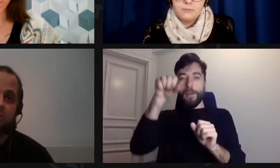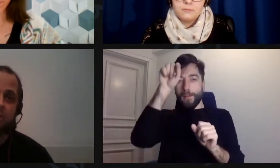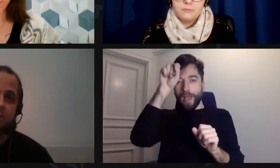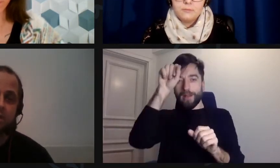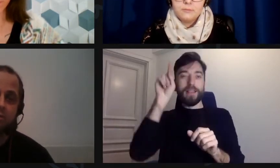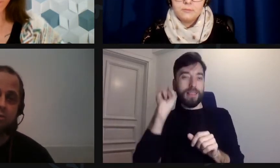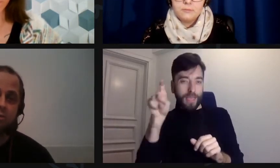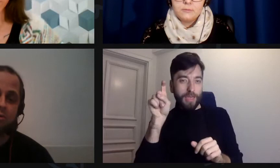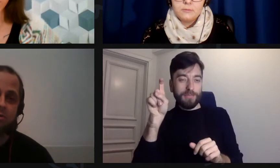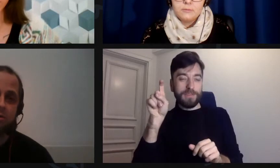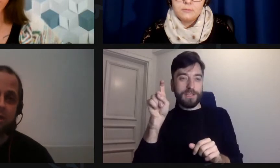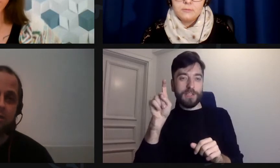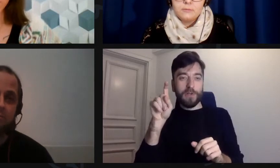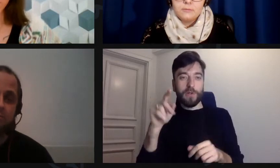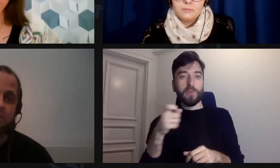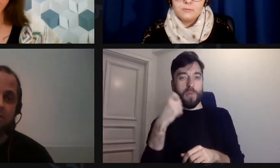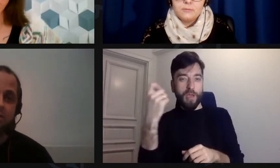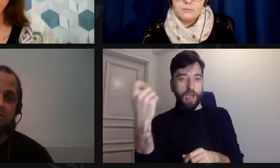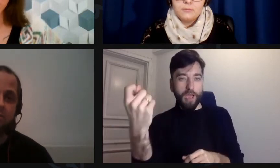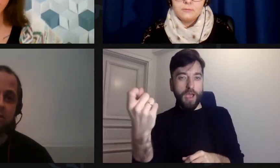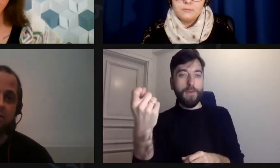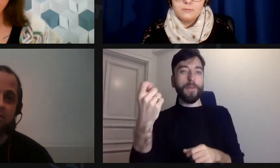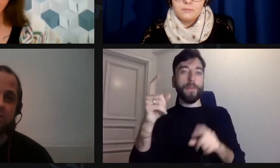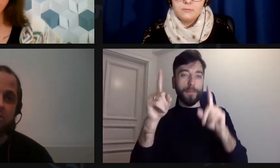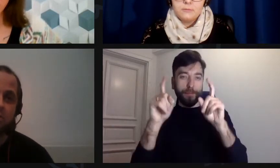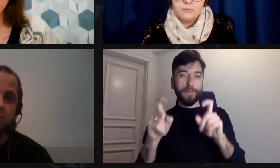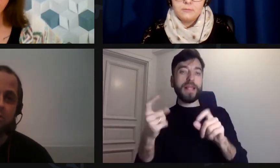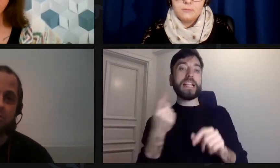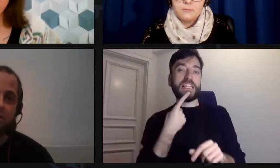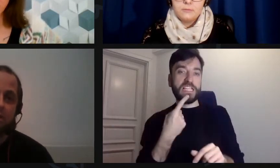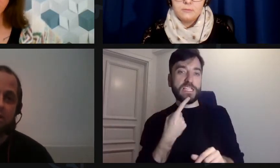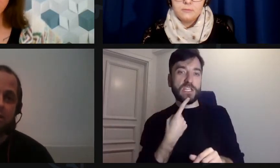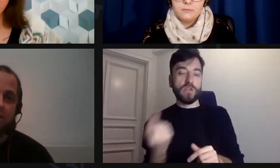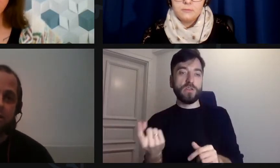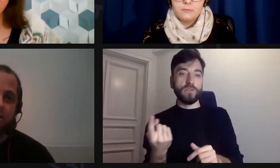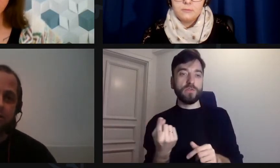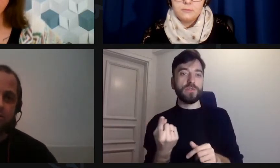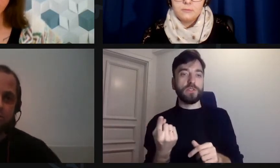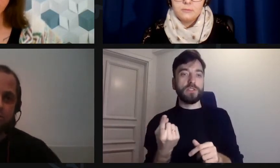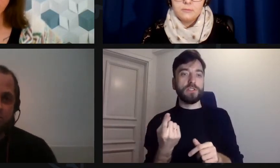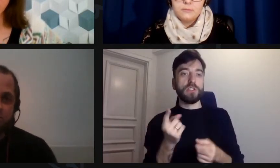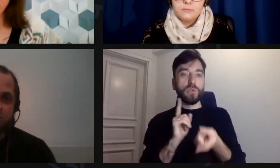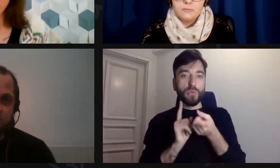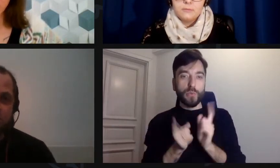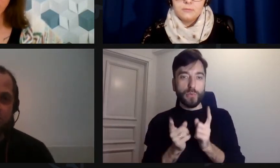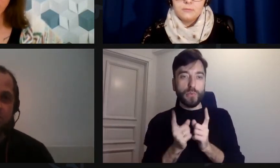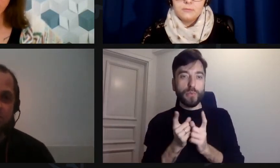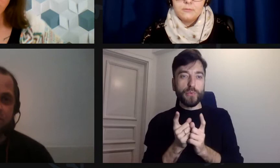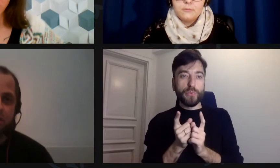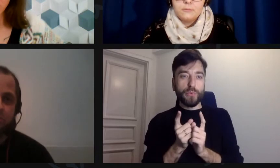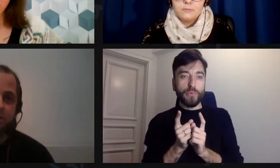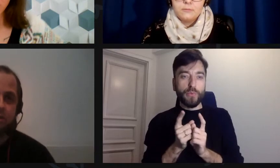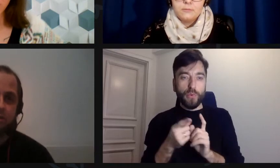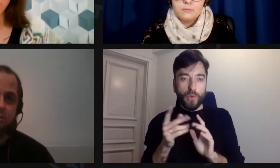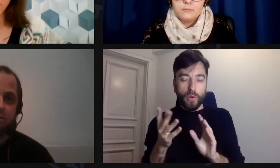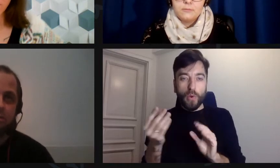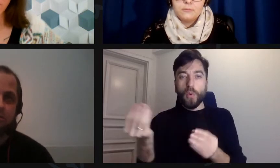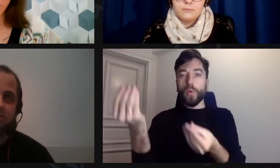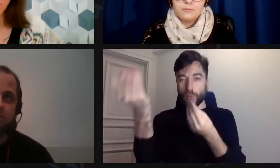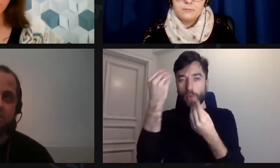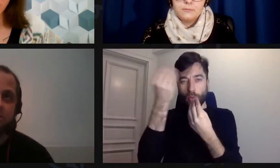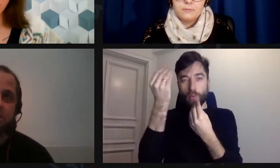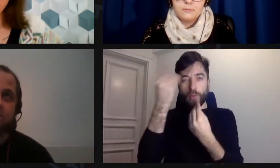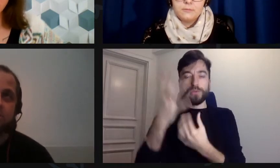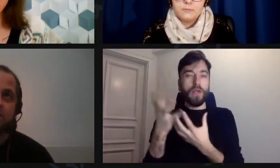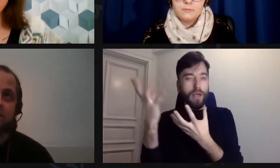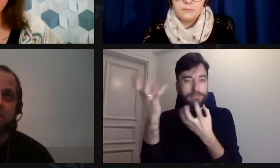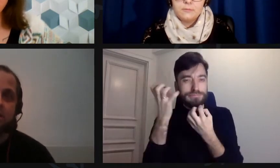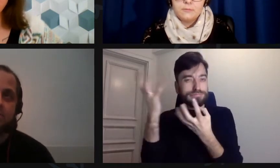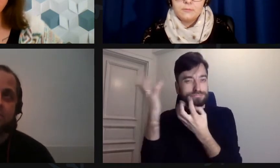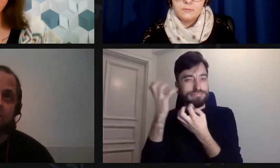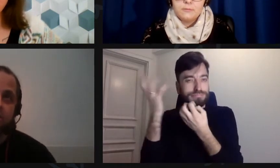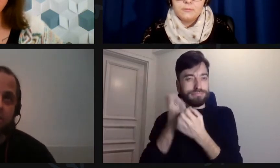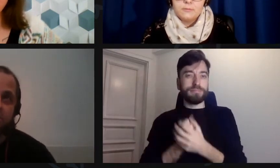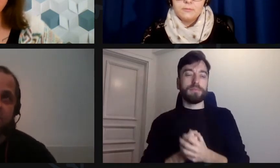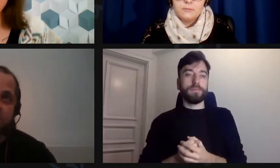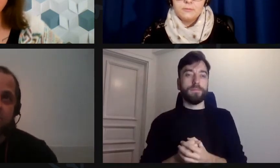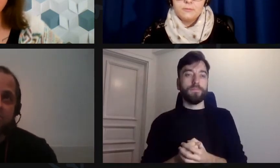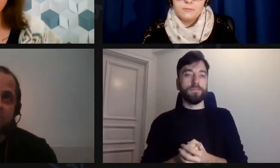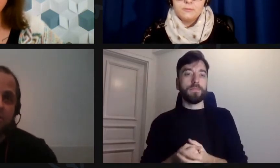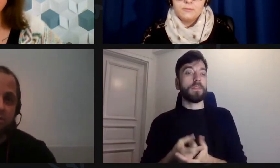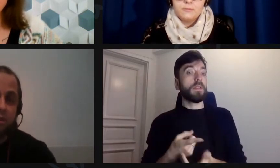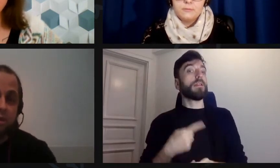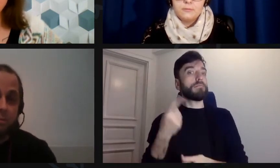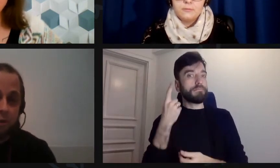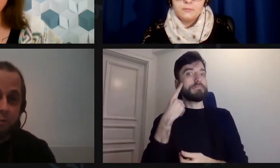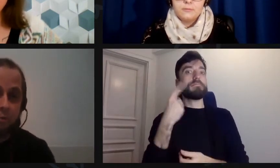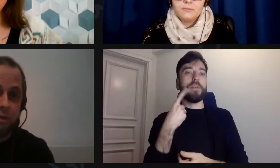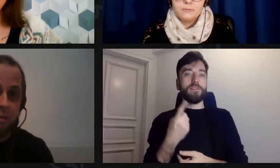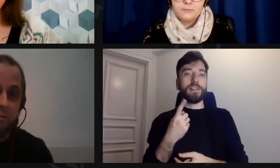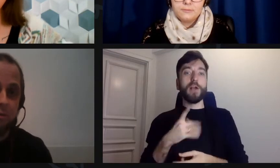pojechałem z tym startem językowym i szybciej mogłem z tego czerpać i dużo z tego wziąć i wtedy powiedziałem, że jak wrócę do szczecina będę robił to samo.